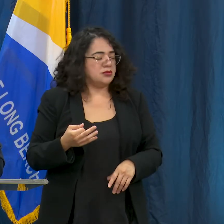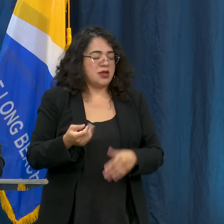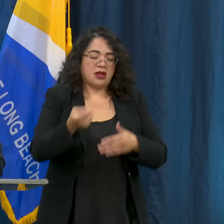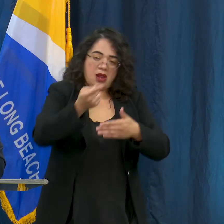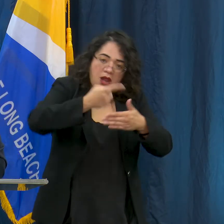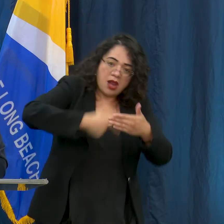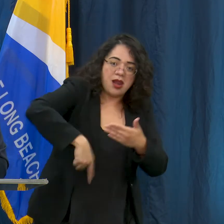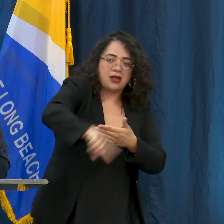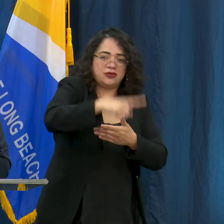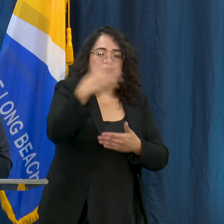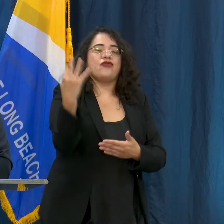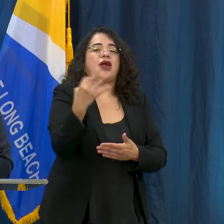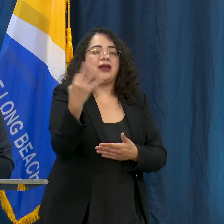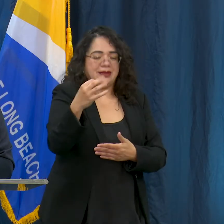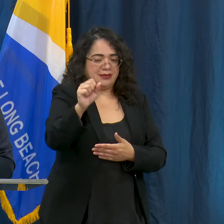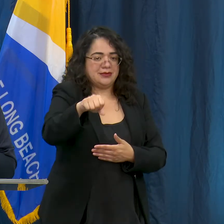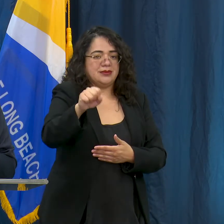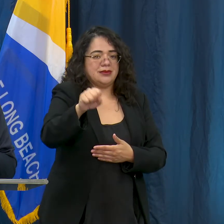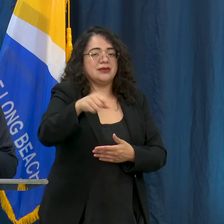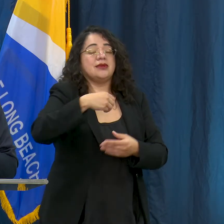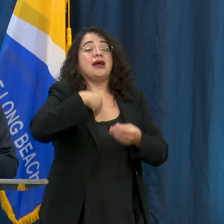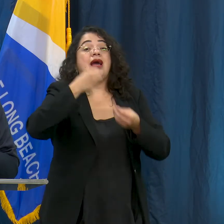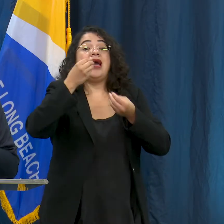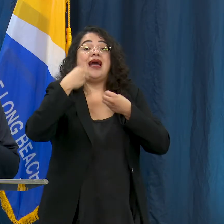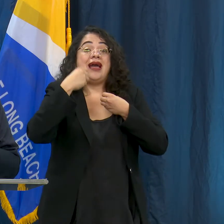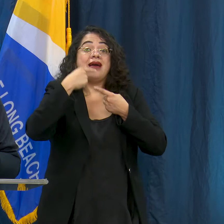an un c-- ando esto hoy para que las Empress's tengan tiempo para prepararse